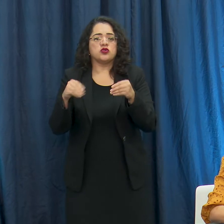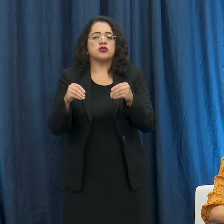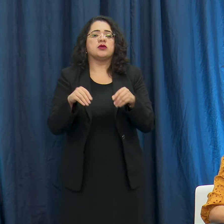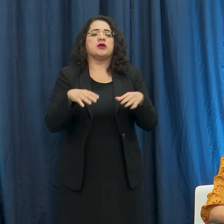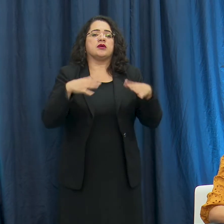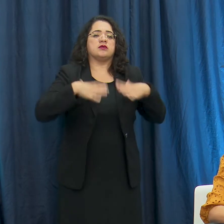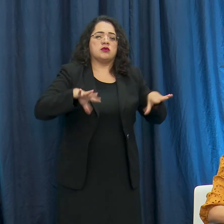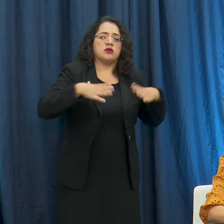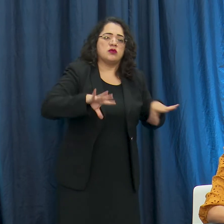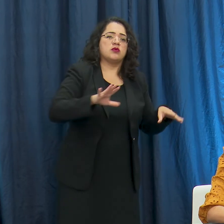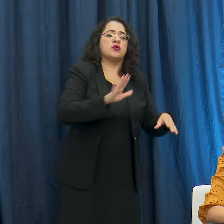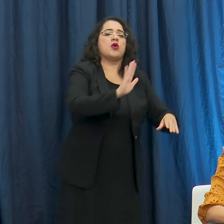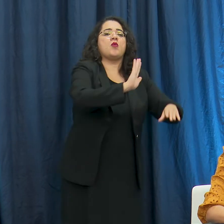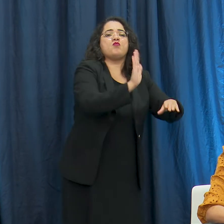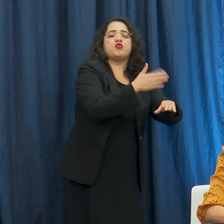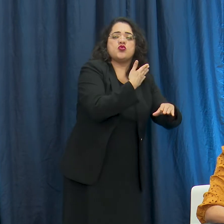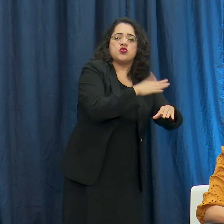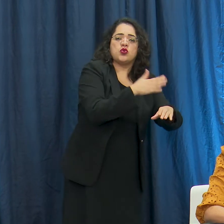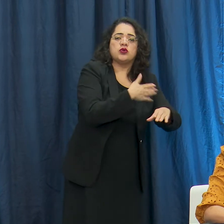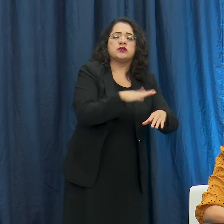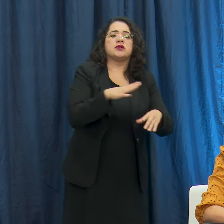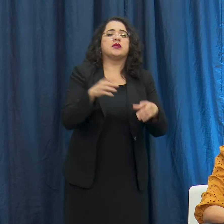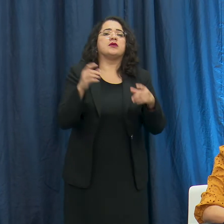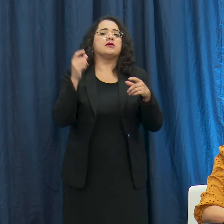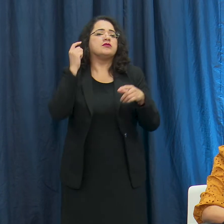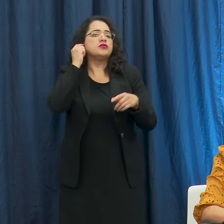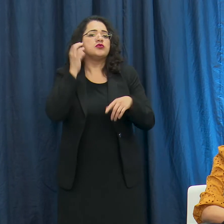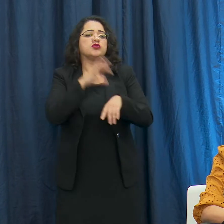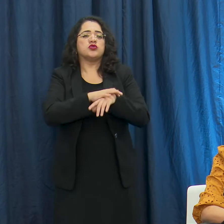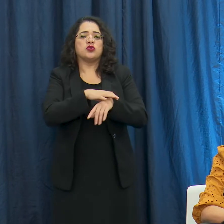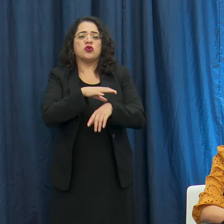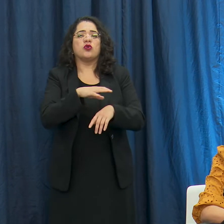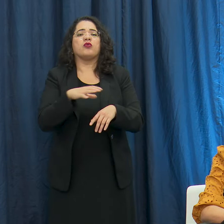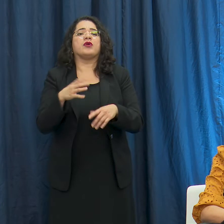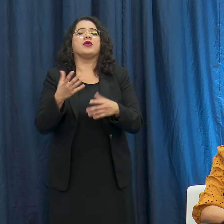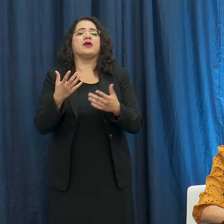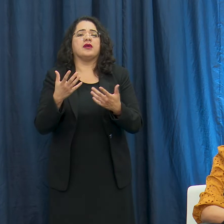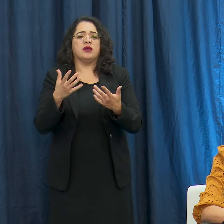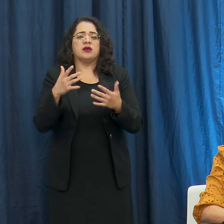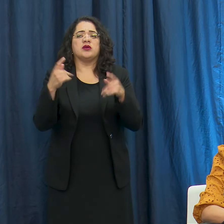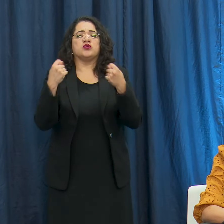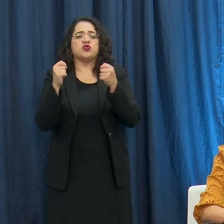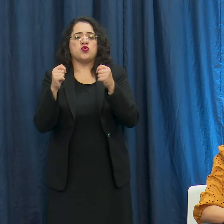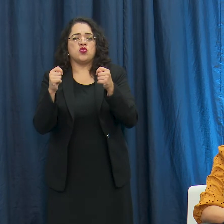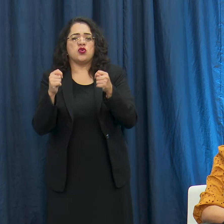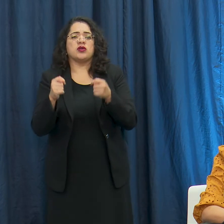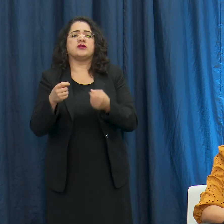Hoyas salah stay exposición de automóviles de vente estos negocios de